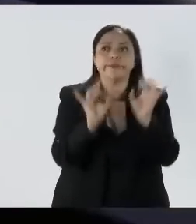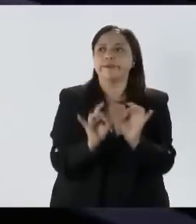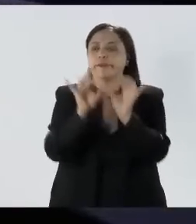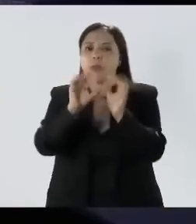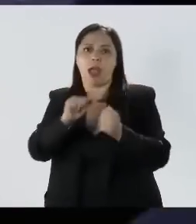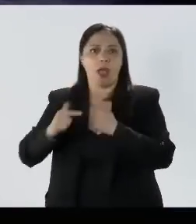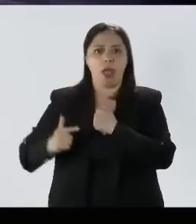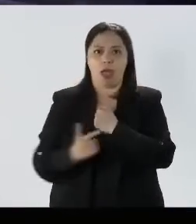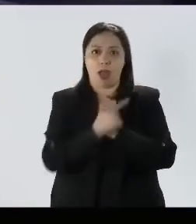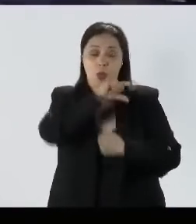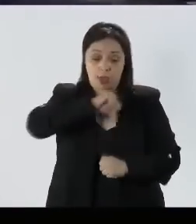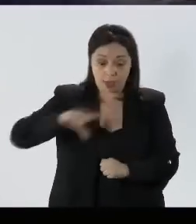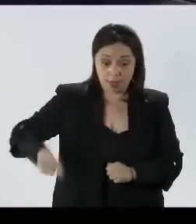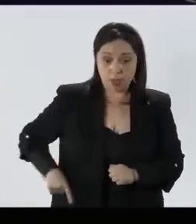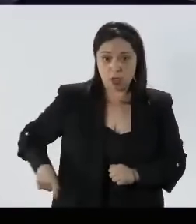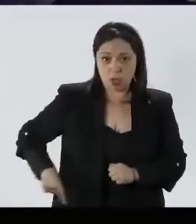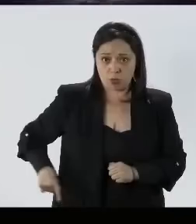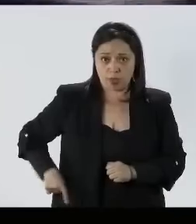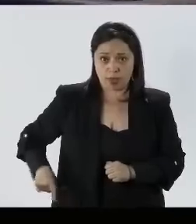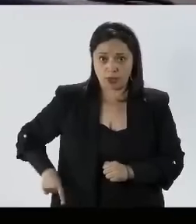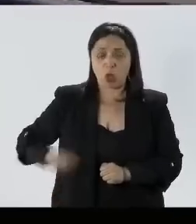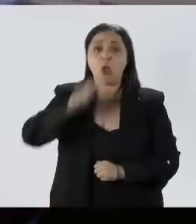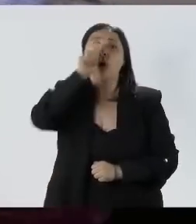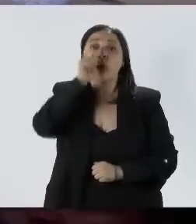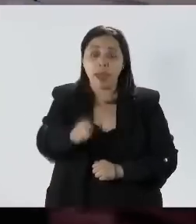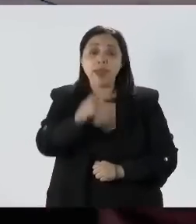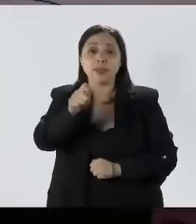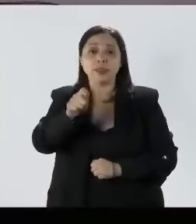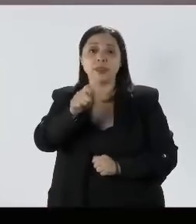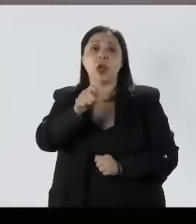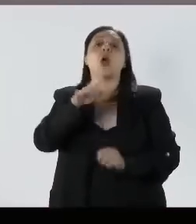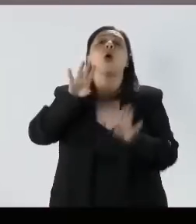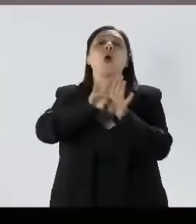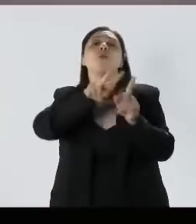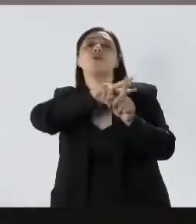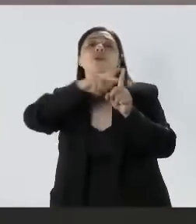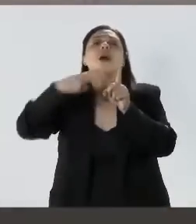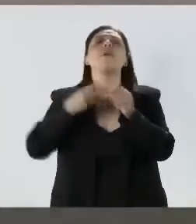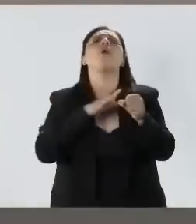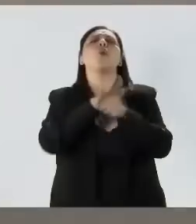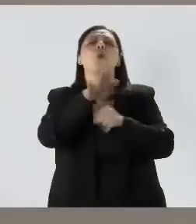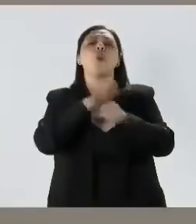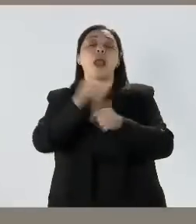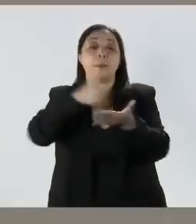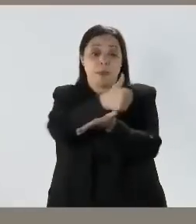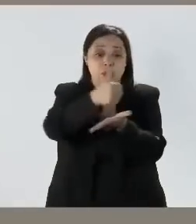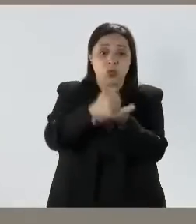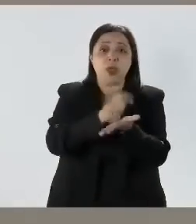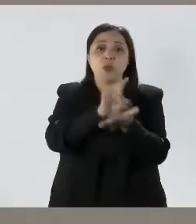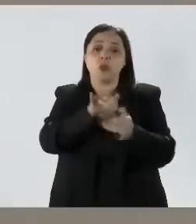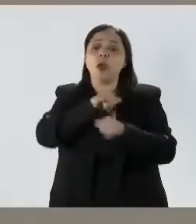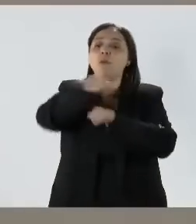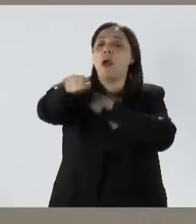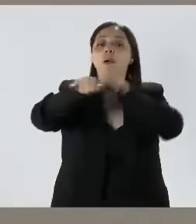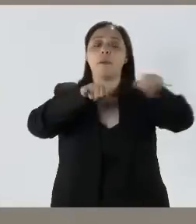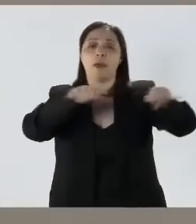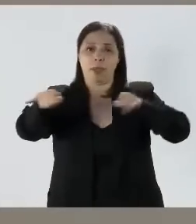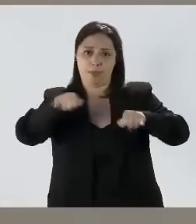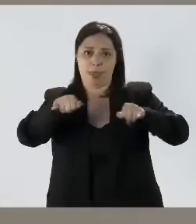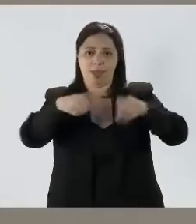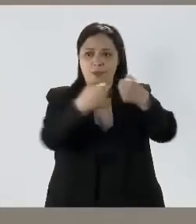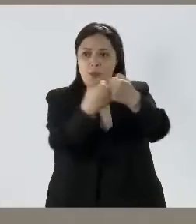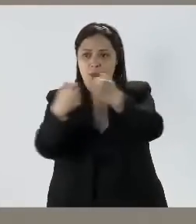gobierno entonces tiene una visión metropolitana y aquí está la gobernadora del Estado de México